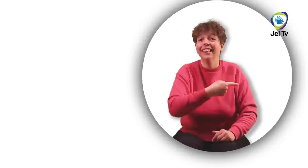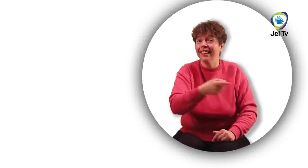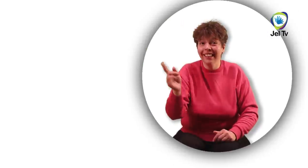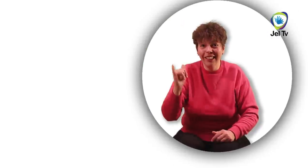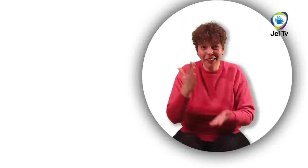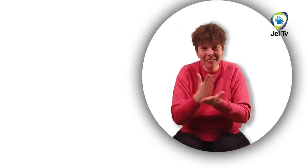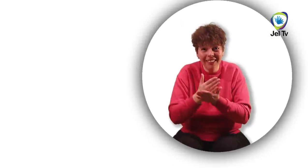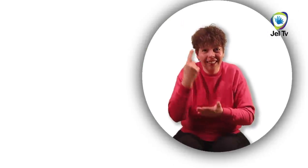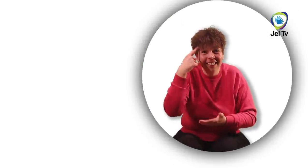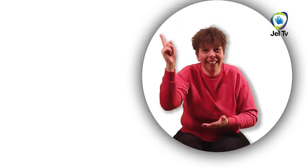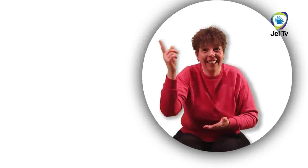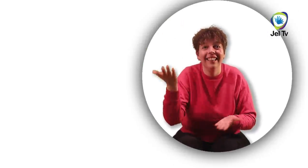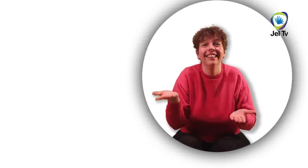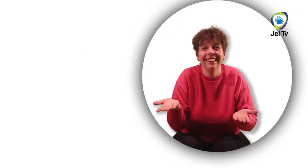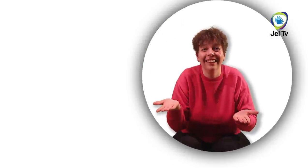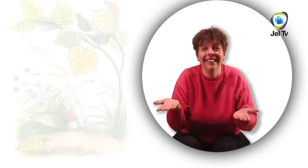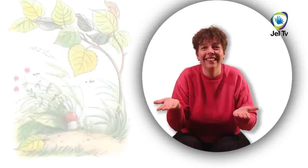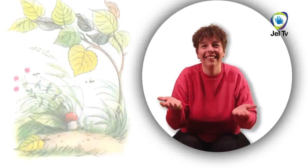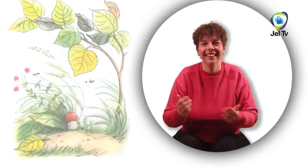Ti is kitaláltátok már?